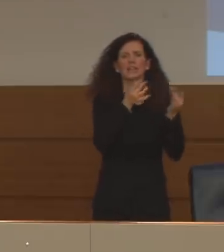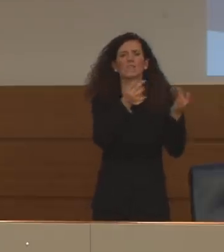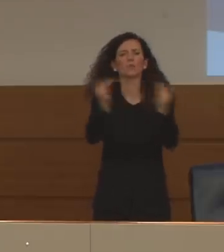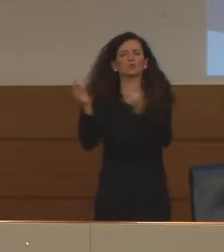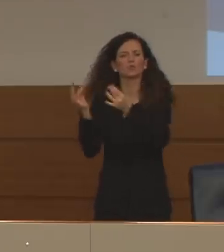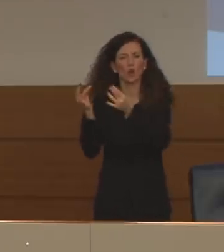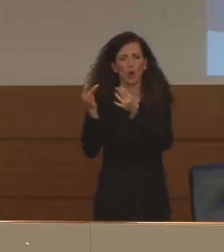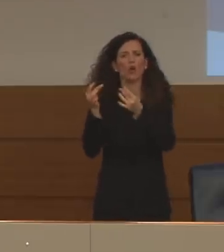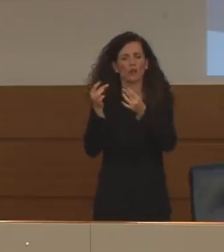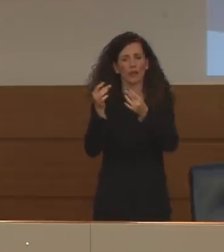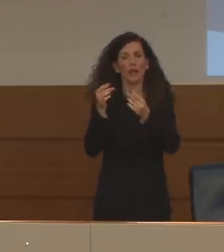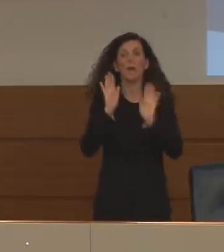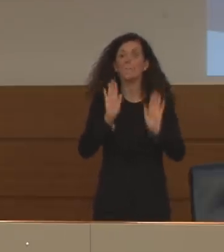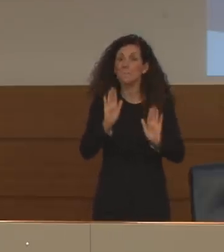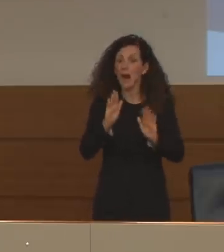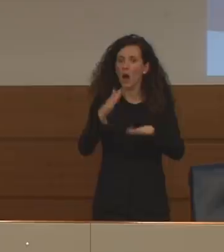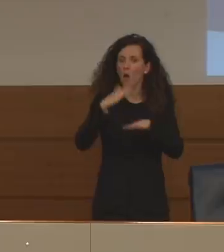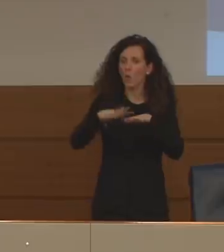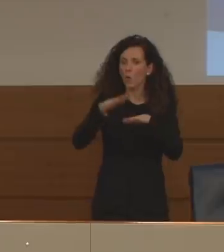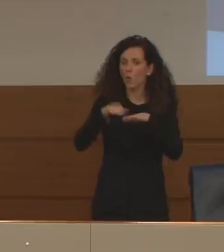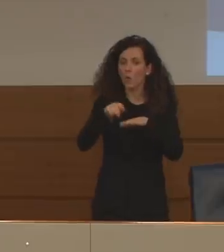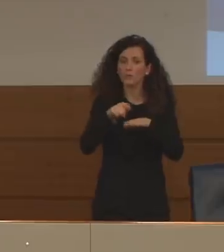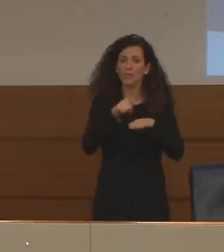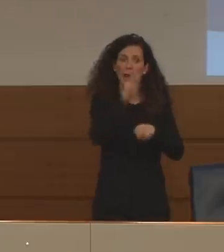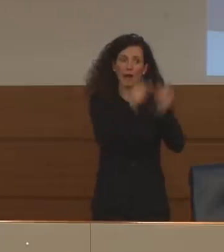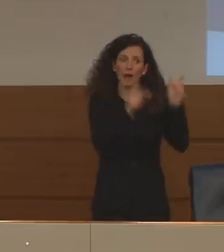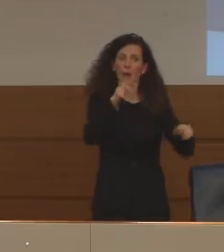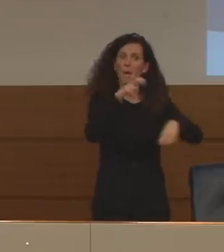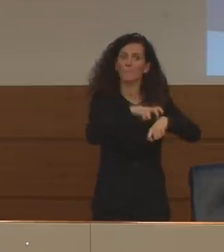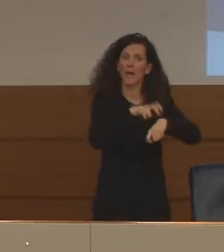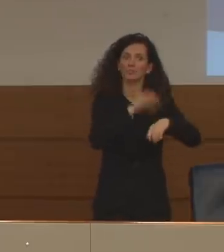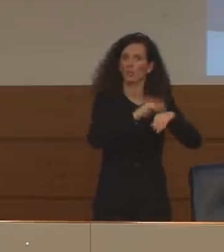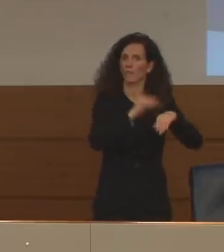essere utilizzate dal personale sanitario. Sono utilizzate da tutte le